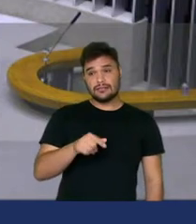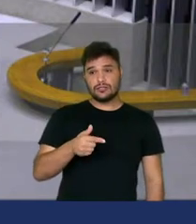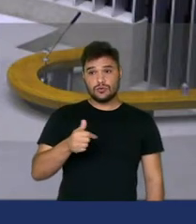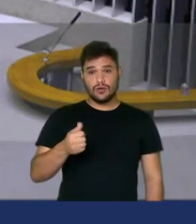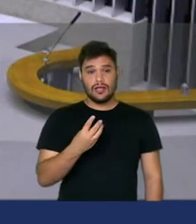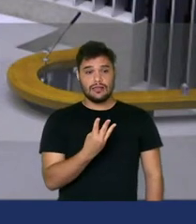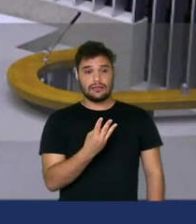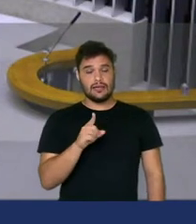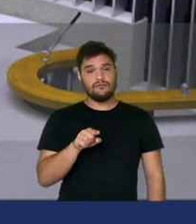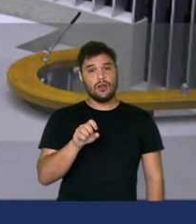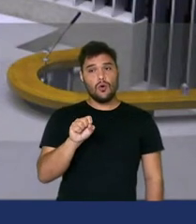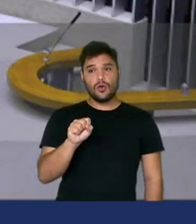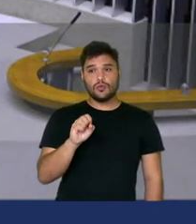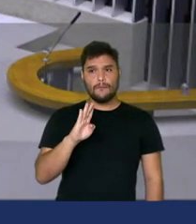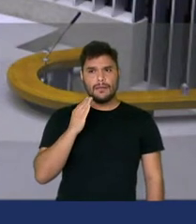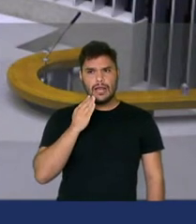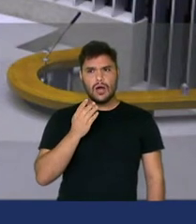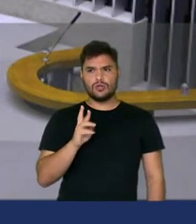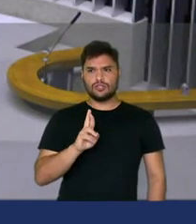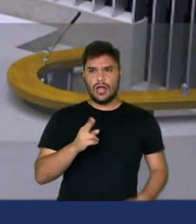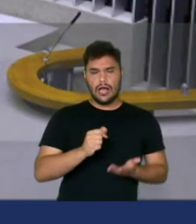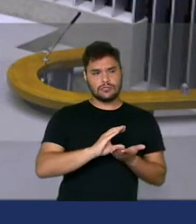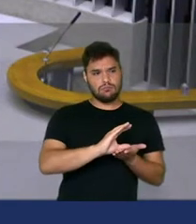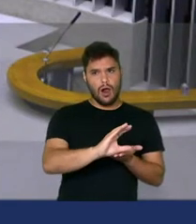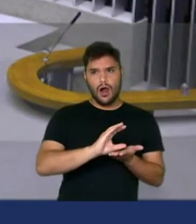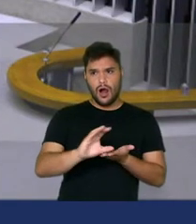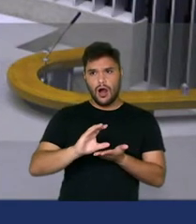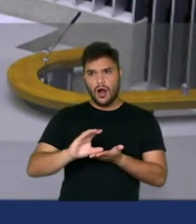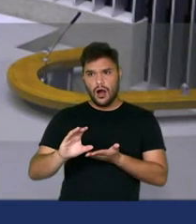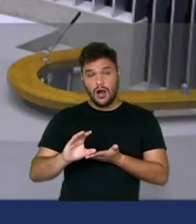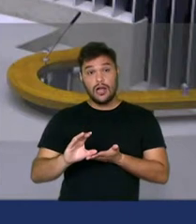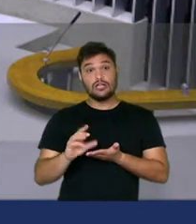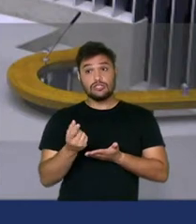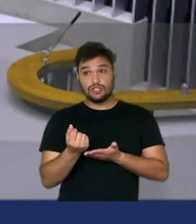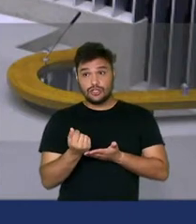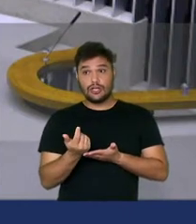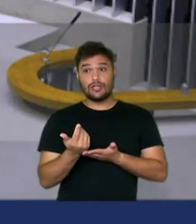DEPUTADOS ULYSSES GUIMARÃES. CHAMADA LEI PAULO GUSTAVO, 3.8